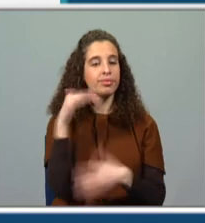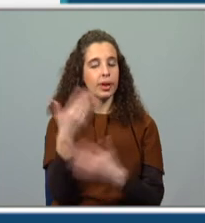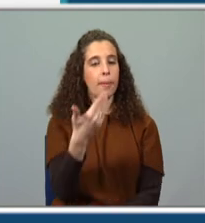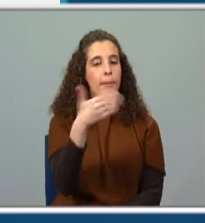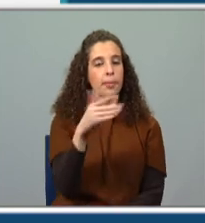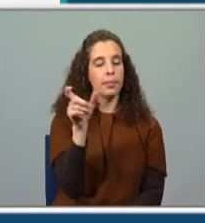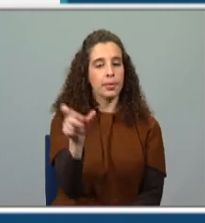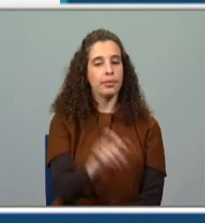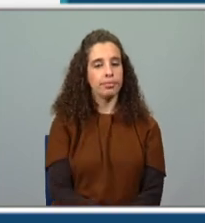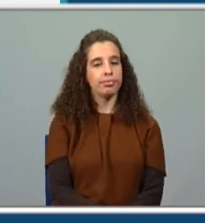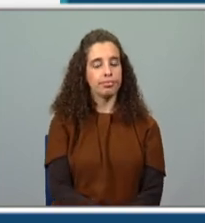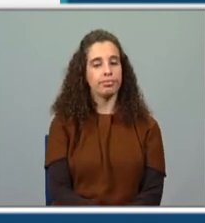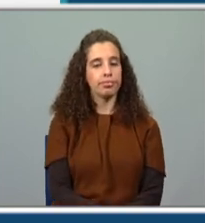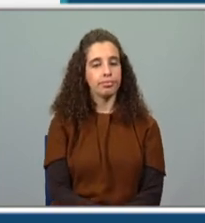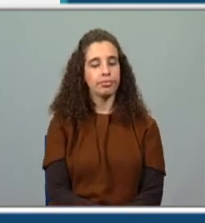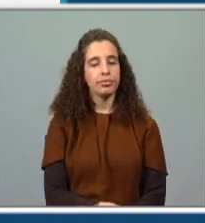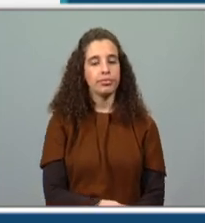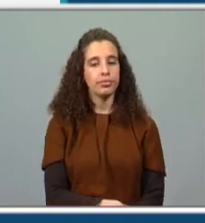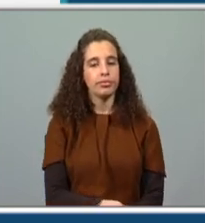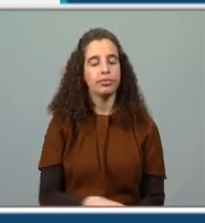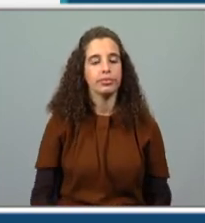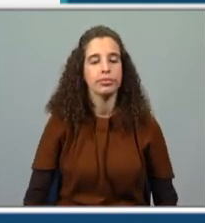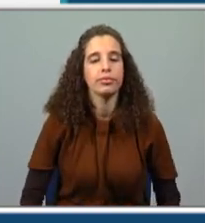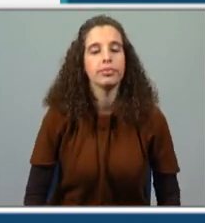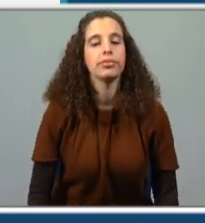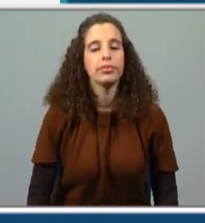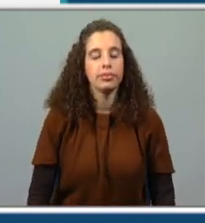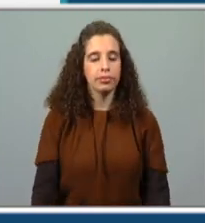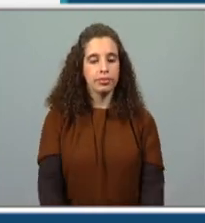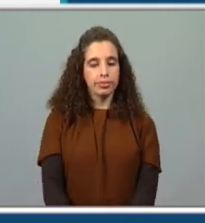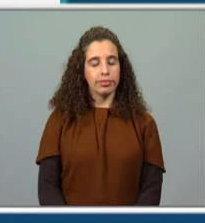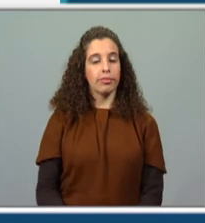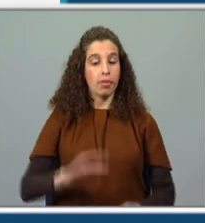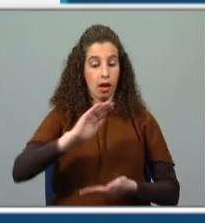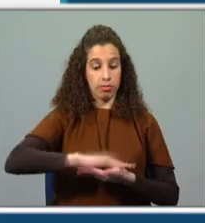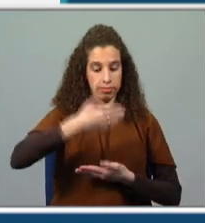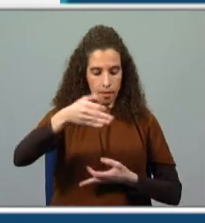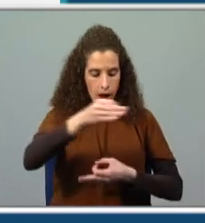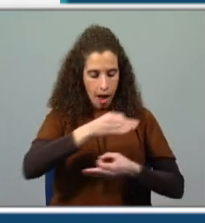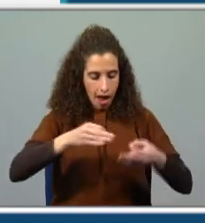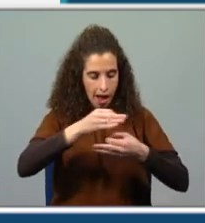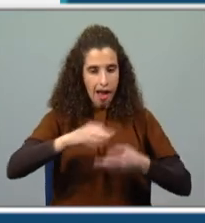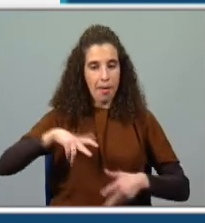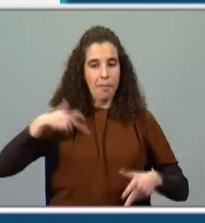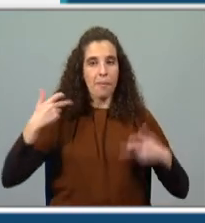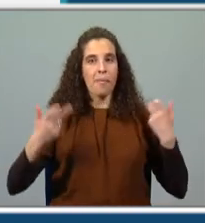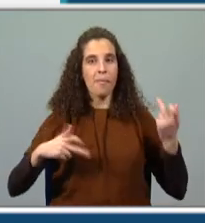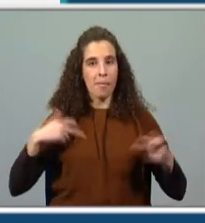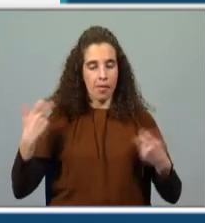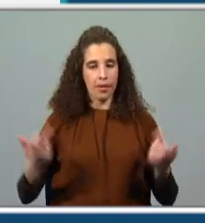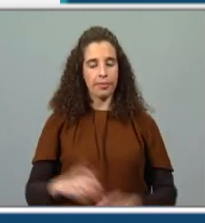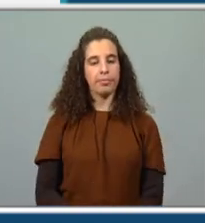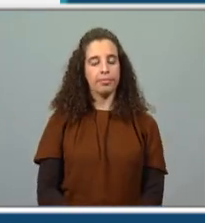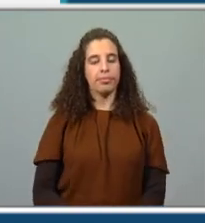tesouro iríamos colocar no baú que tinha muitas moedas de ouro 我們會放的寶藏在有許多金幣的箱子裡